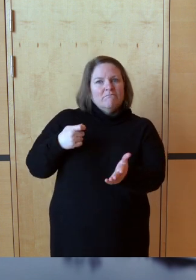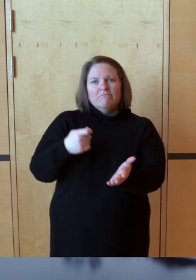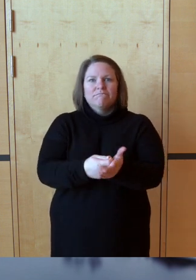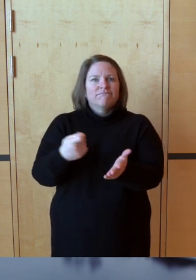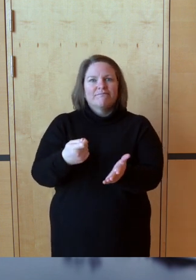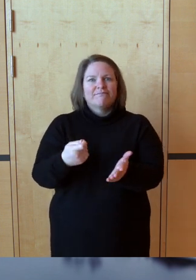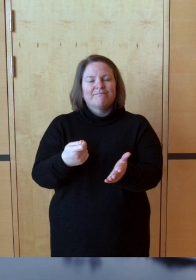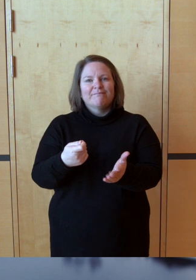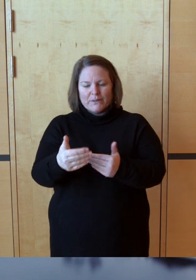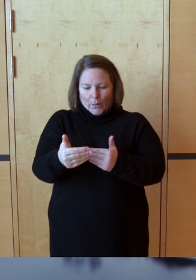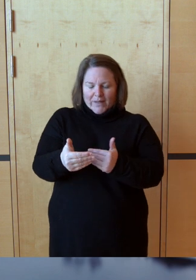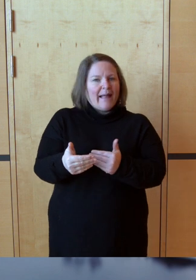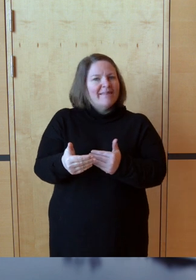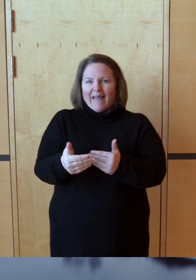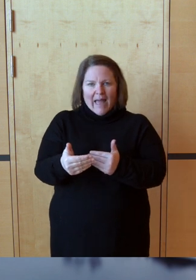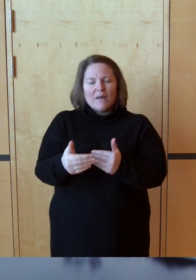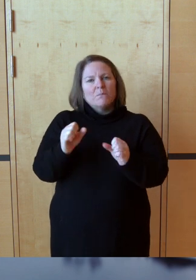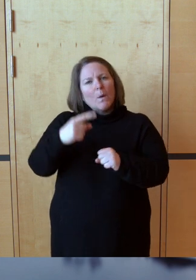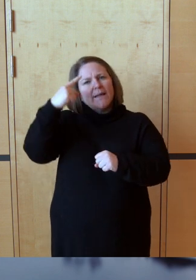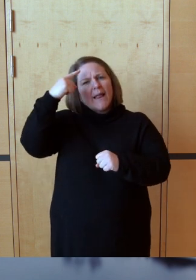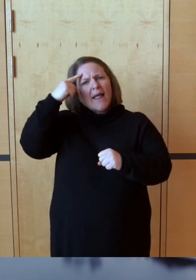Kortsiktigt om det i en långsiktig